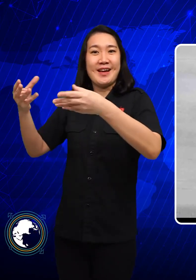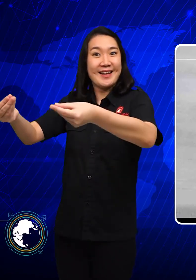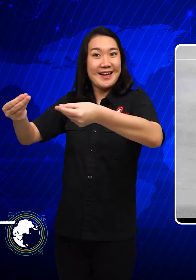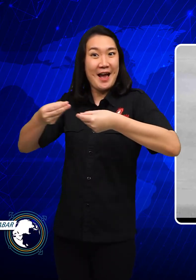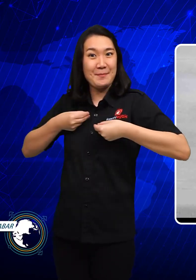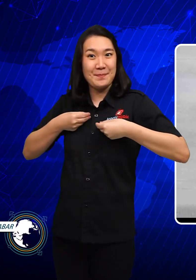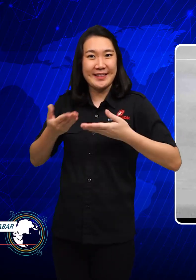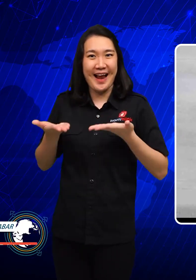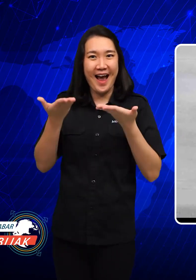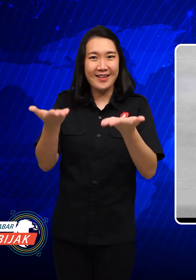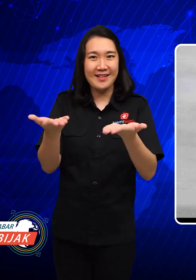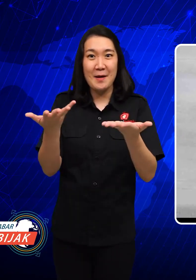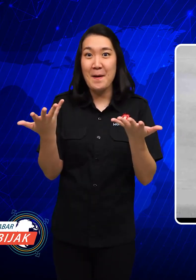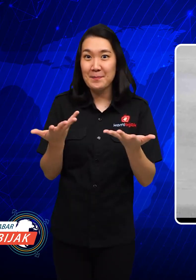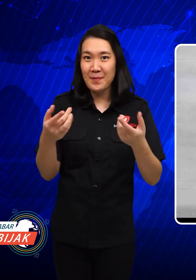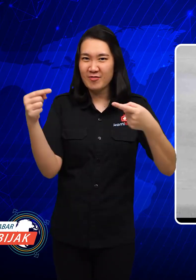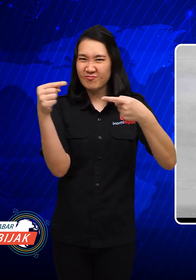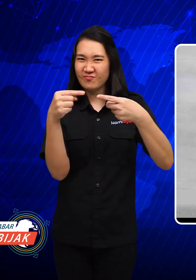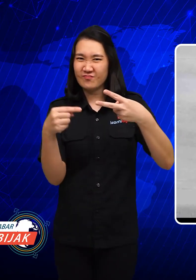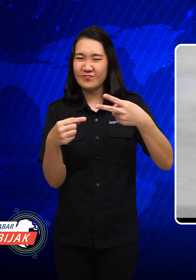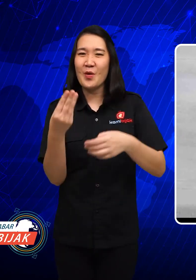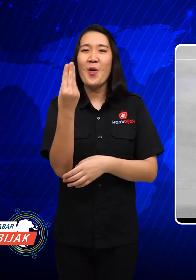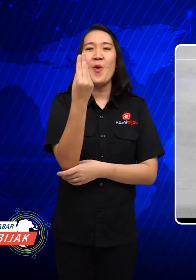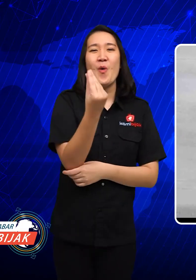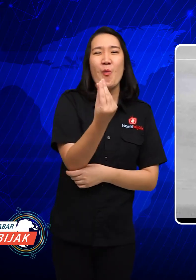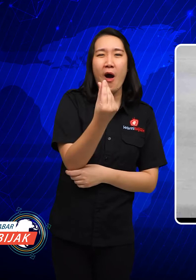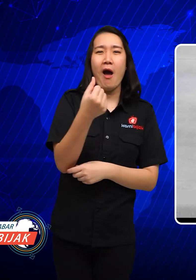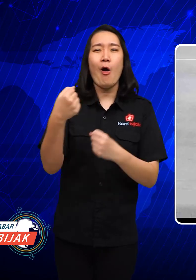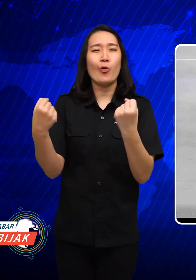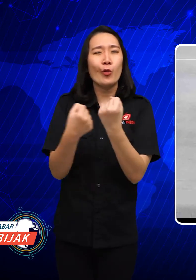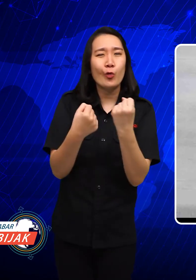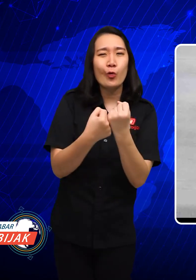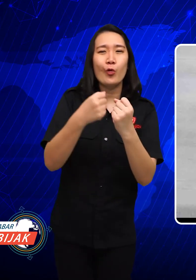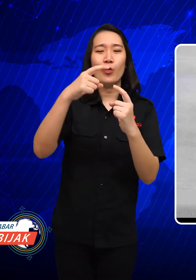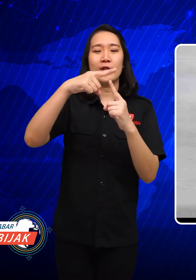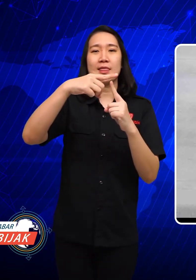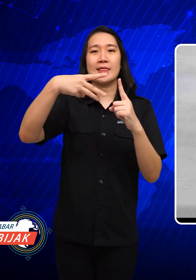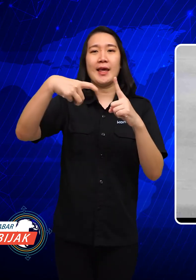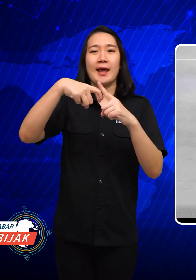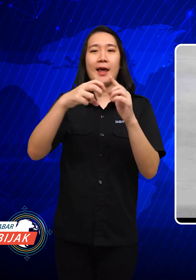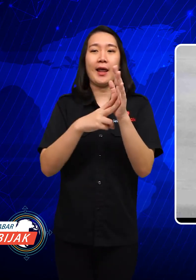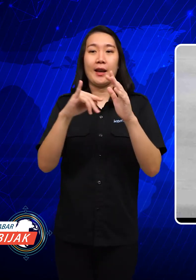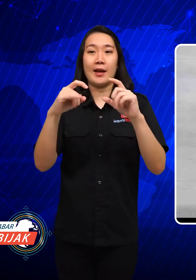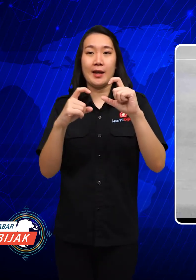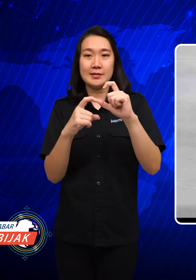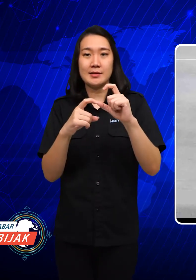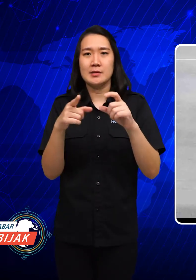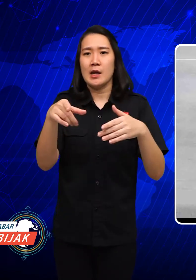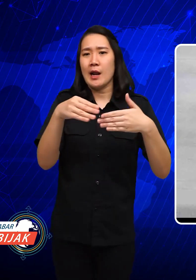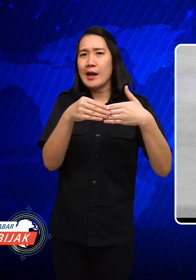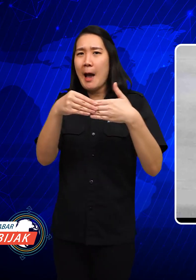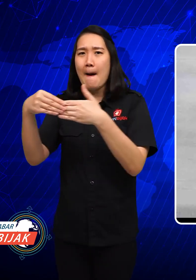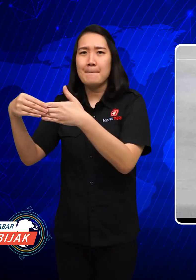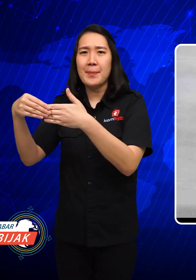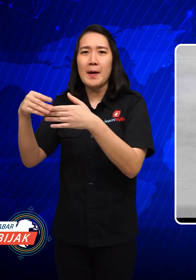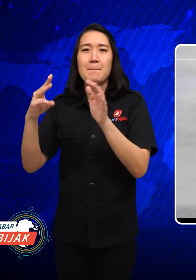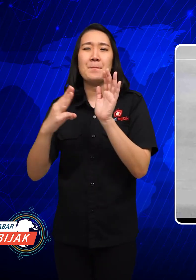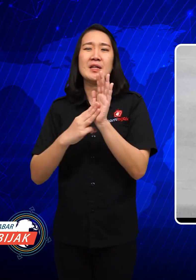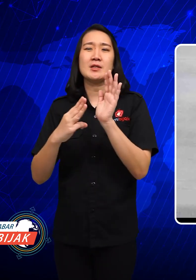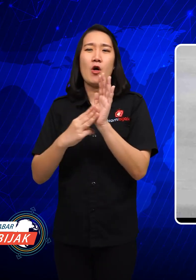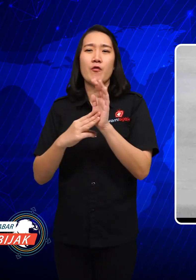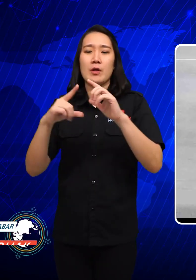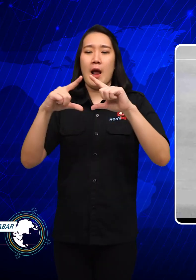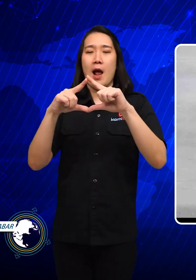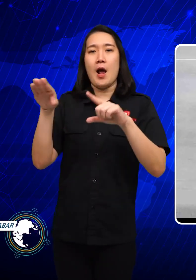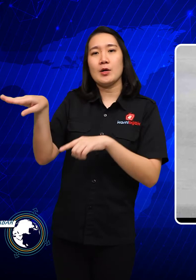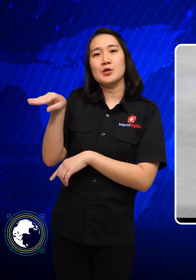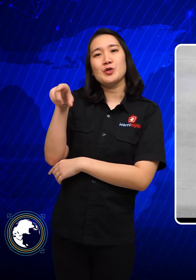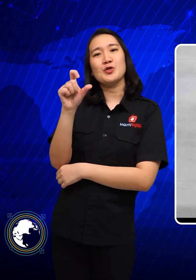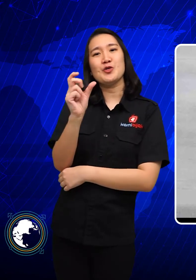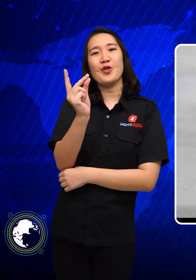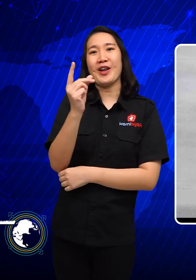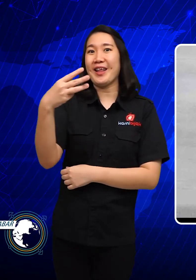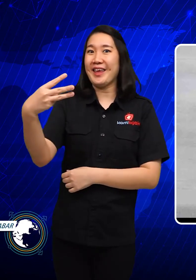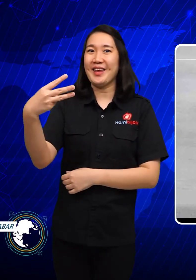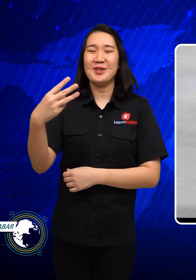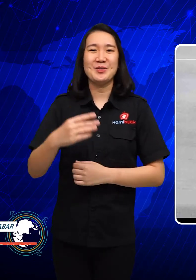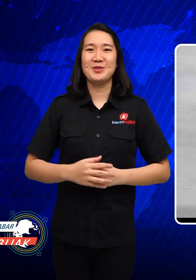yang mendapatkan hadiah uang, dukungan teknis, dan pendampingan Microsoft Azure.